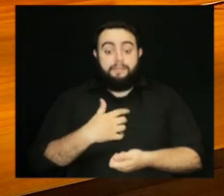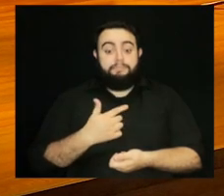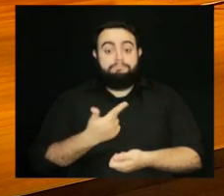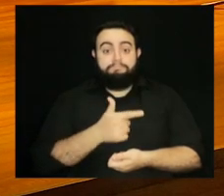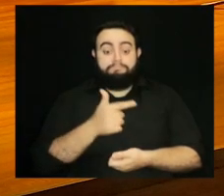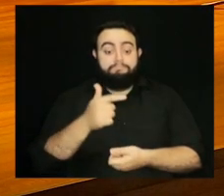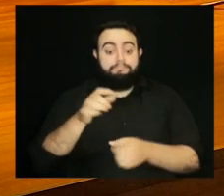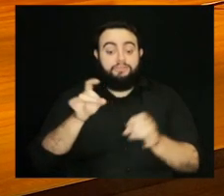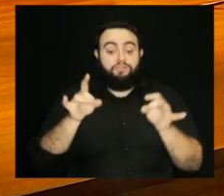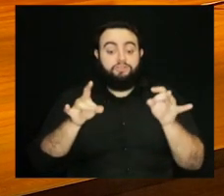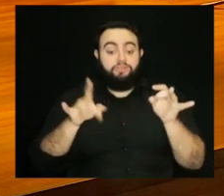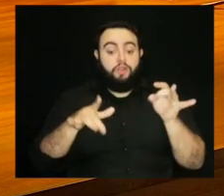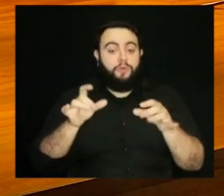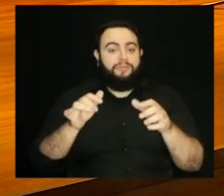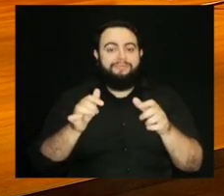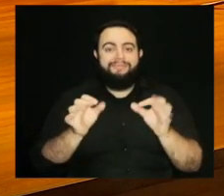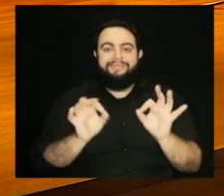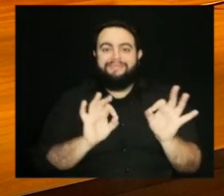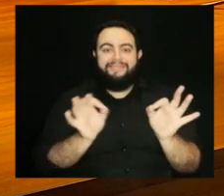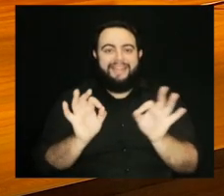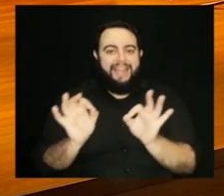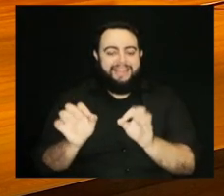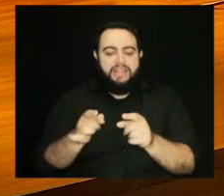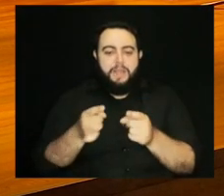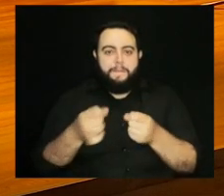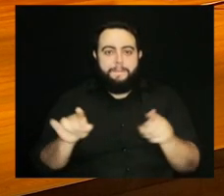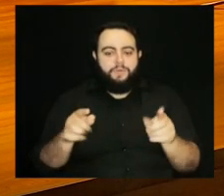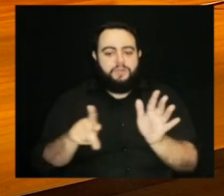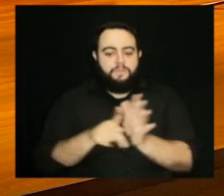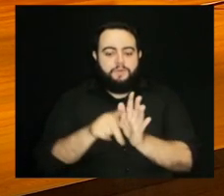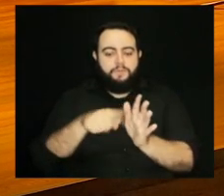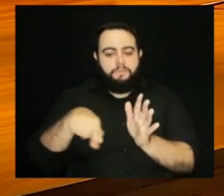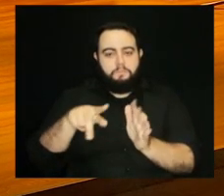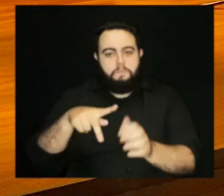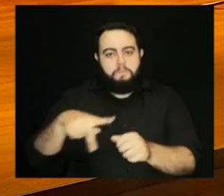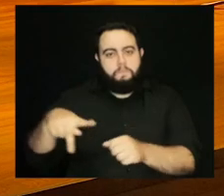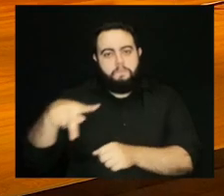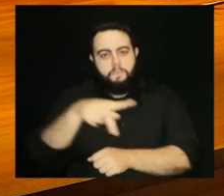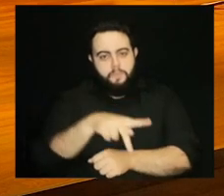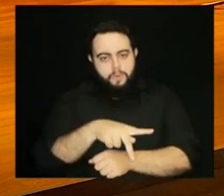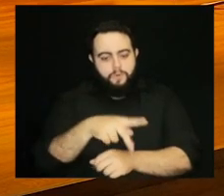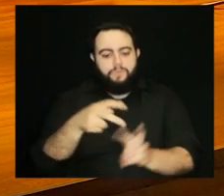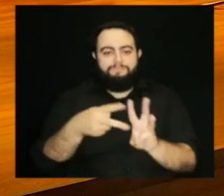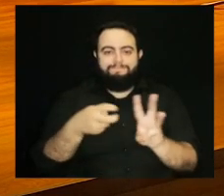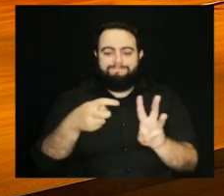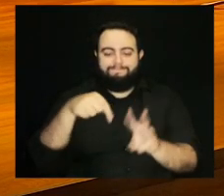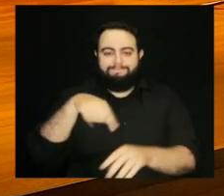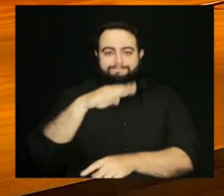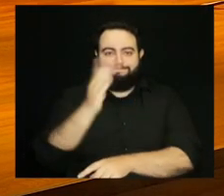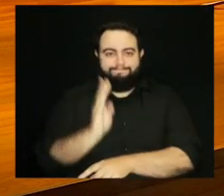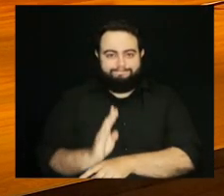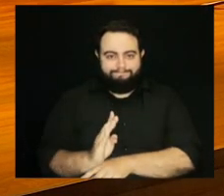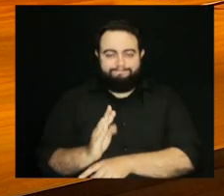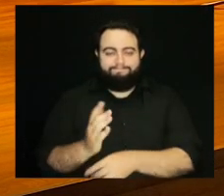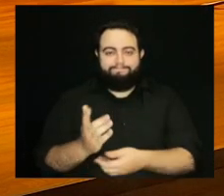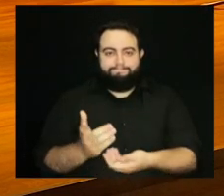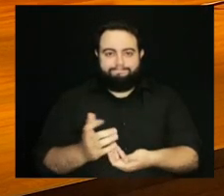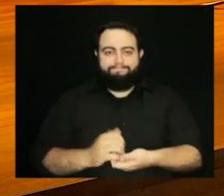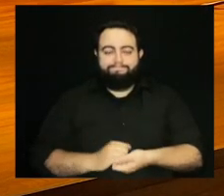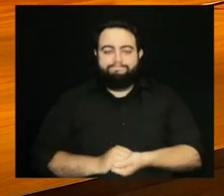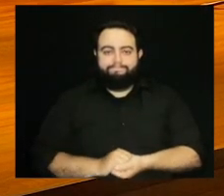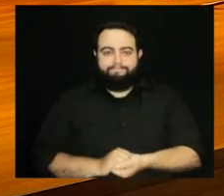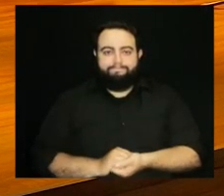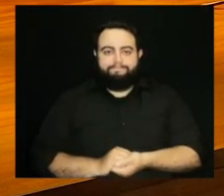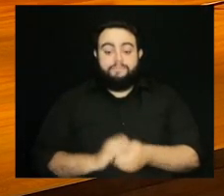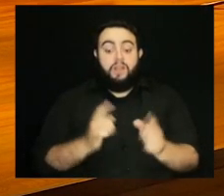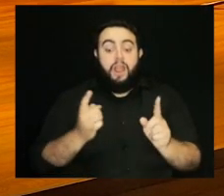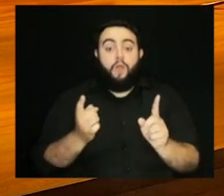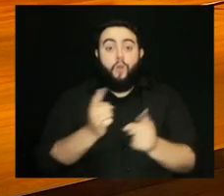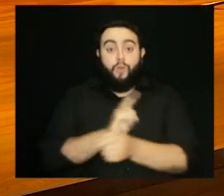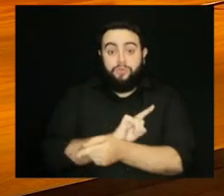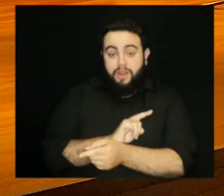praticamente nada da música dos indígenas brasileiros, ao contrário, por exemplo, da Argentina